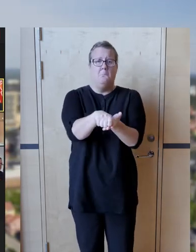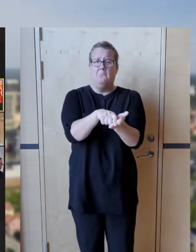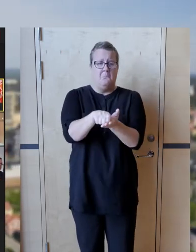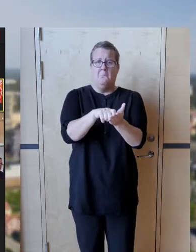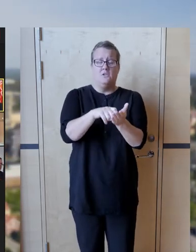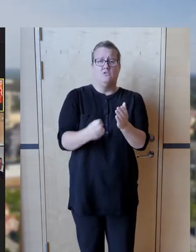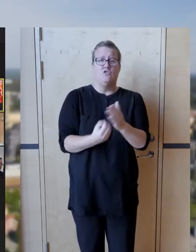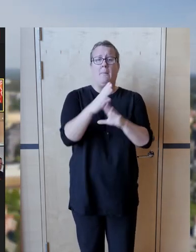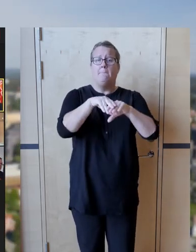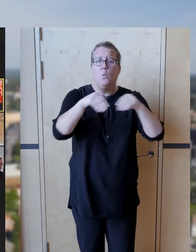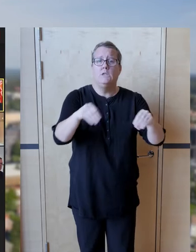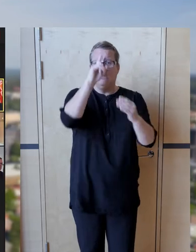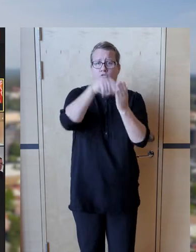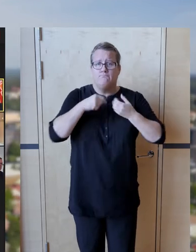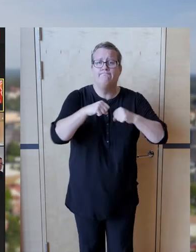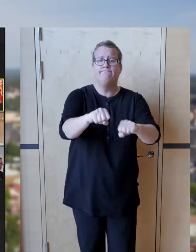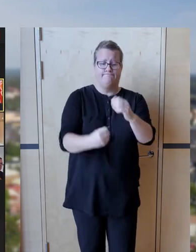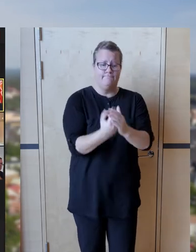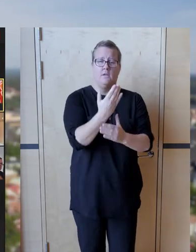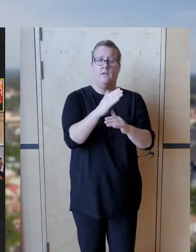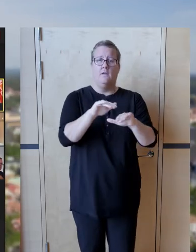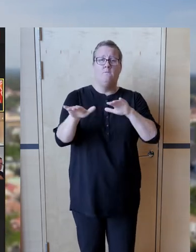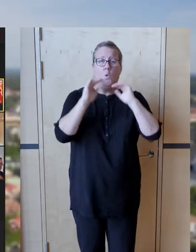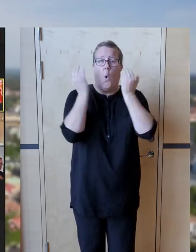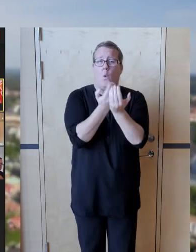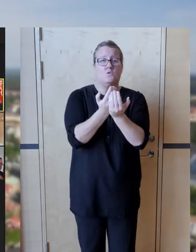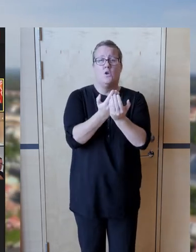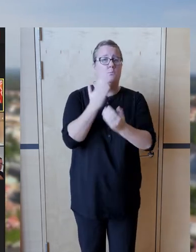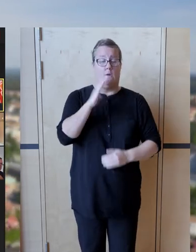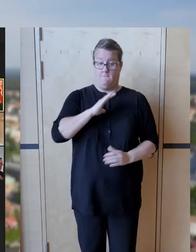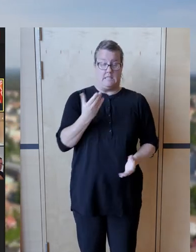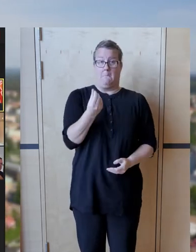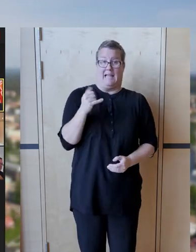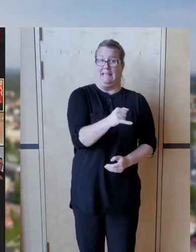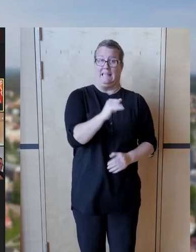Vård och omsorgsboende det finns inte de pengarna i budget Det finns ett utredningsuppdrag